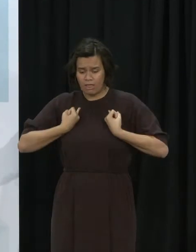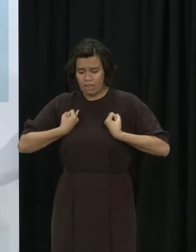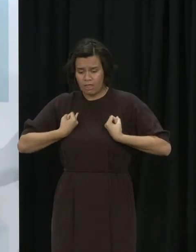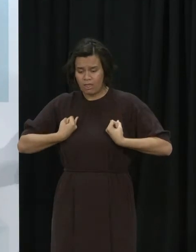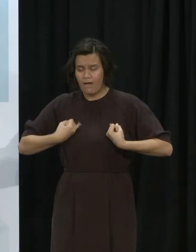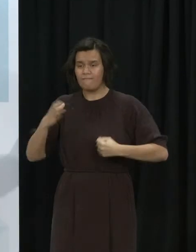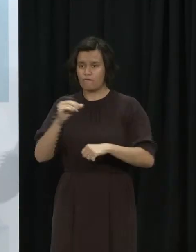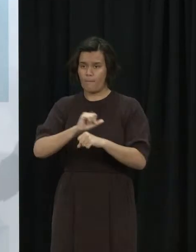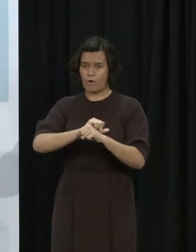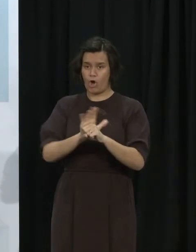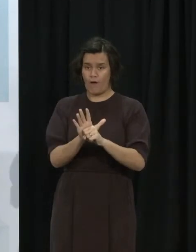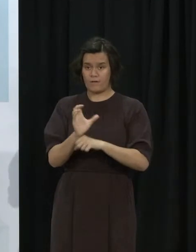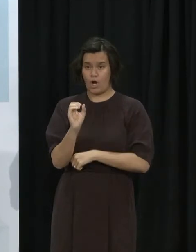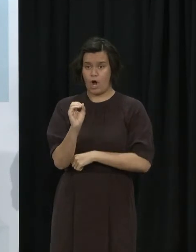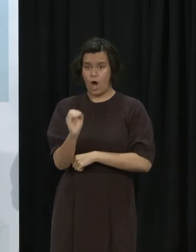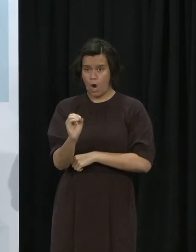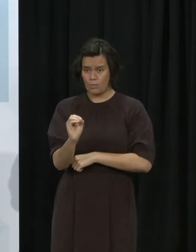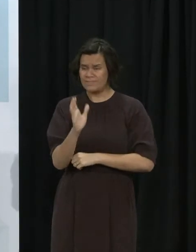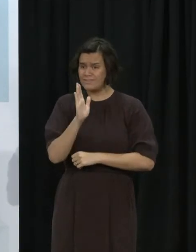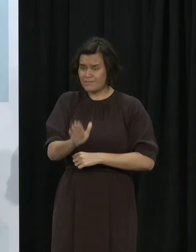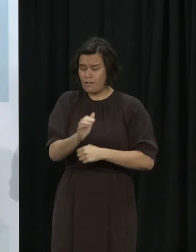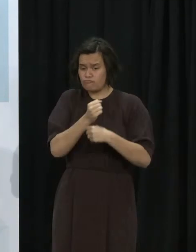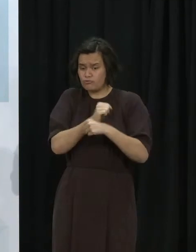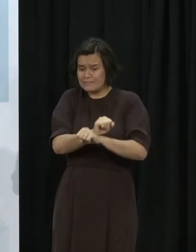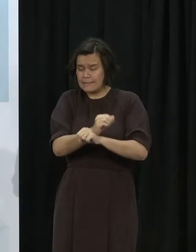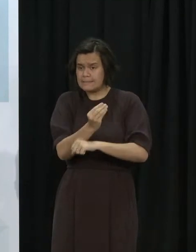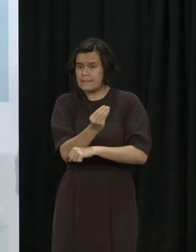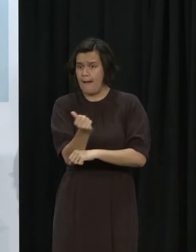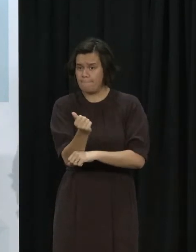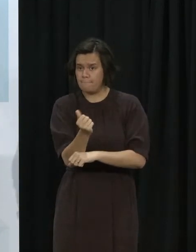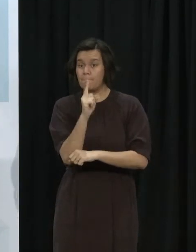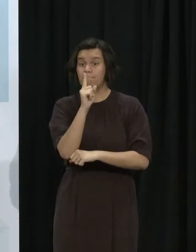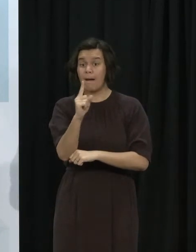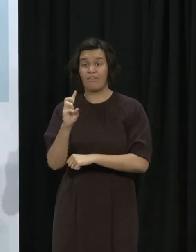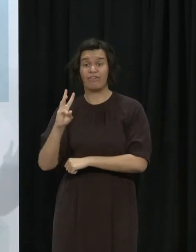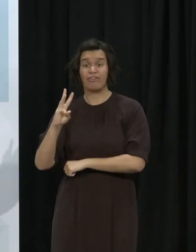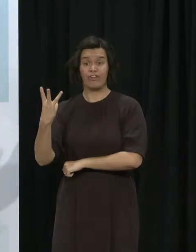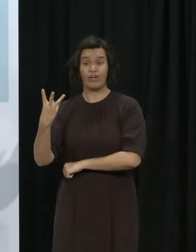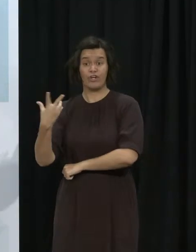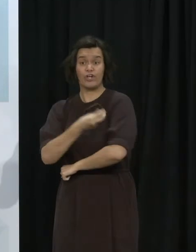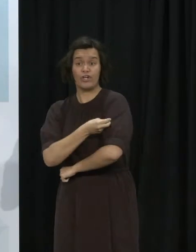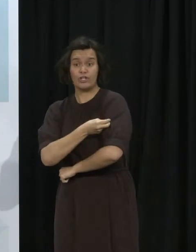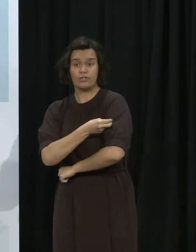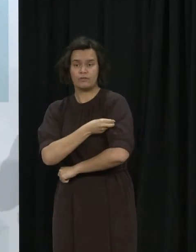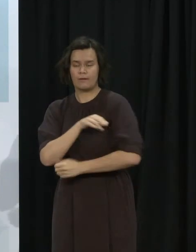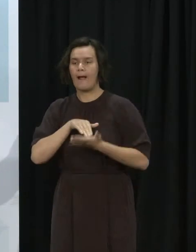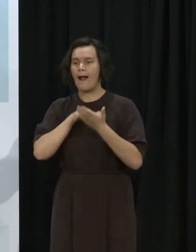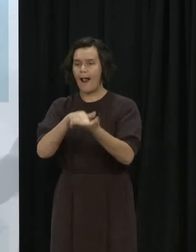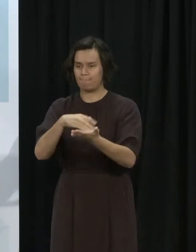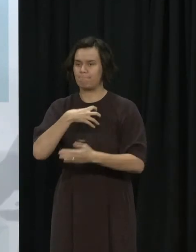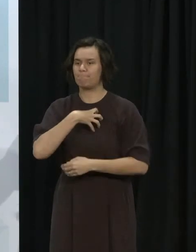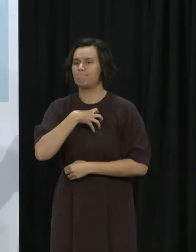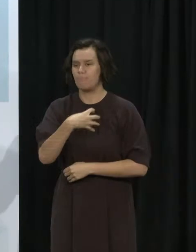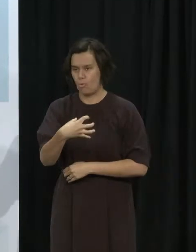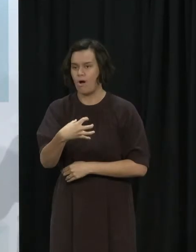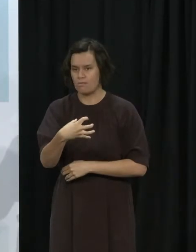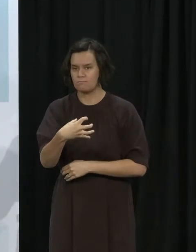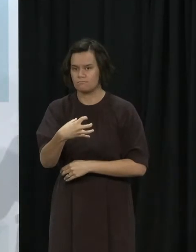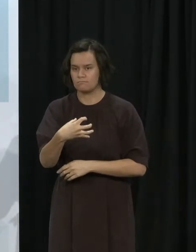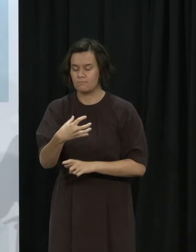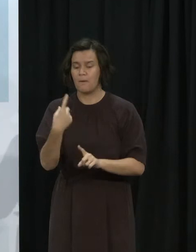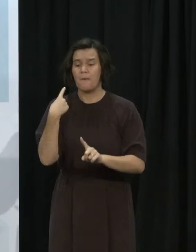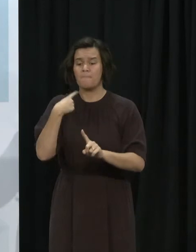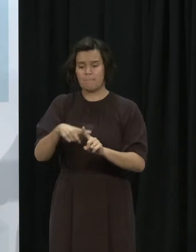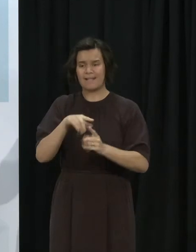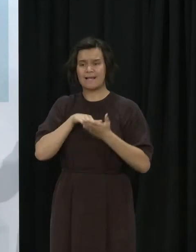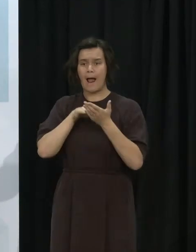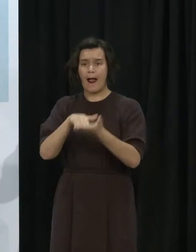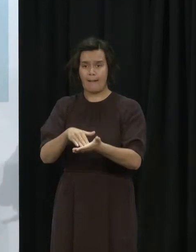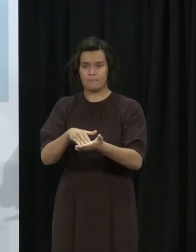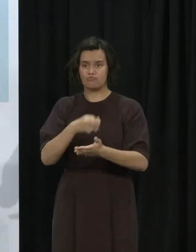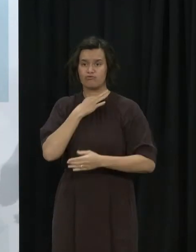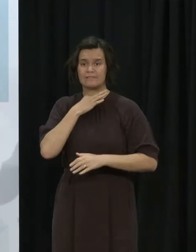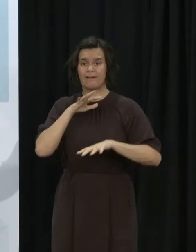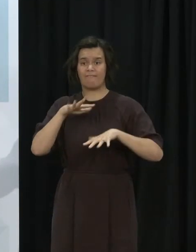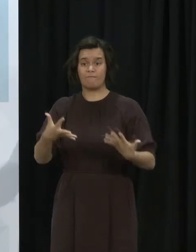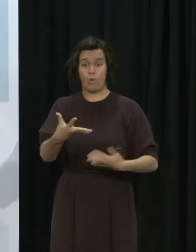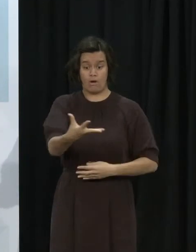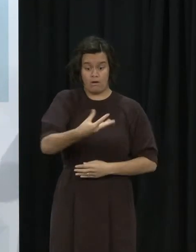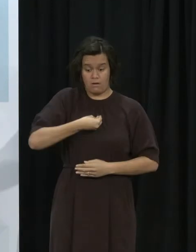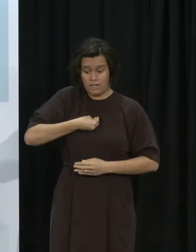ka rua nga pota ka tae mai ki